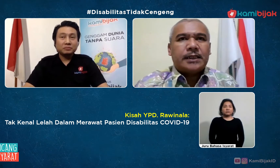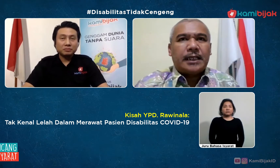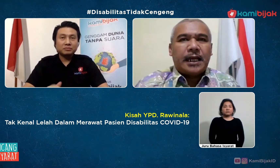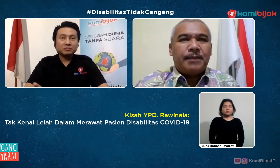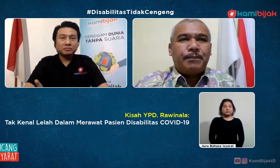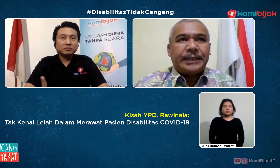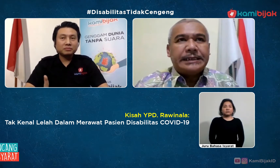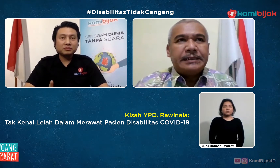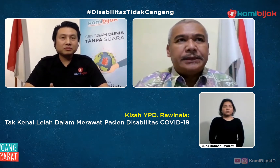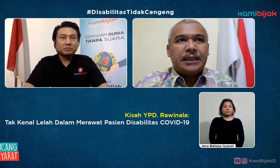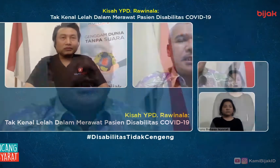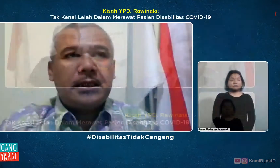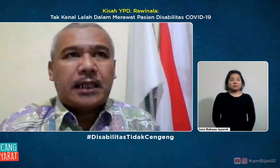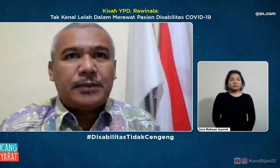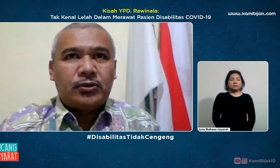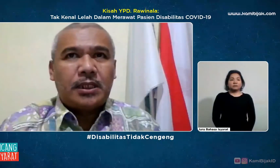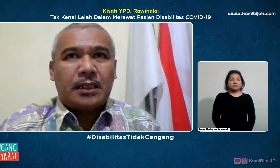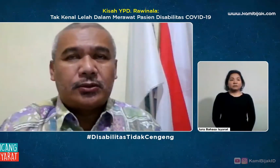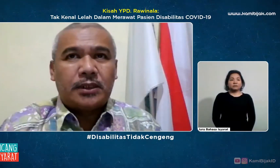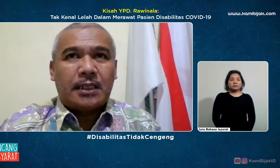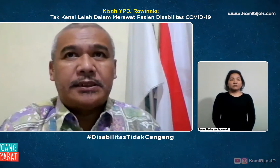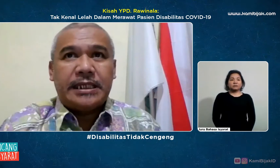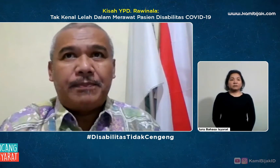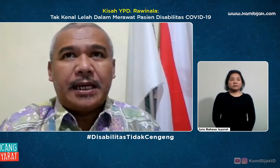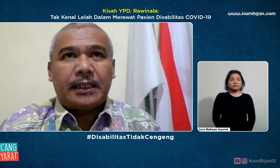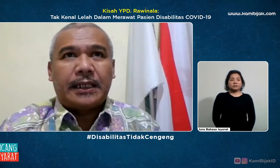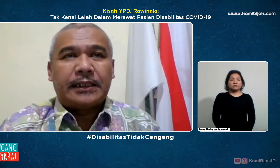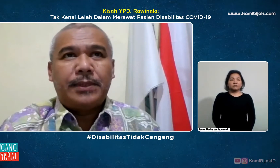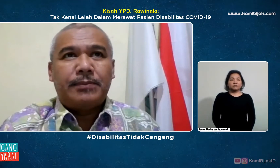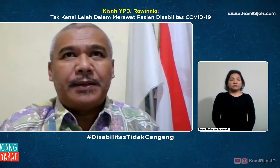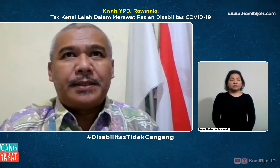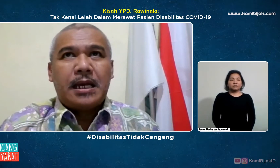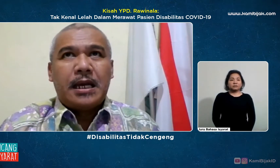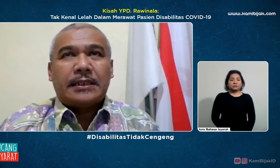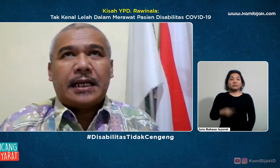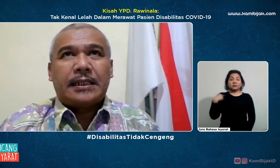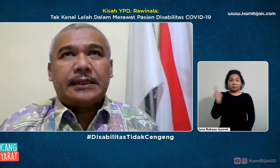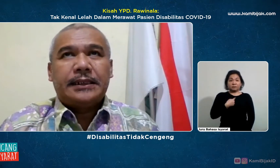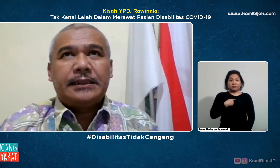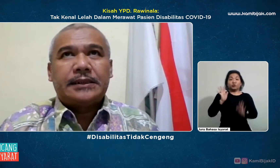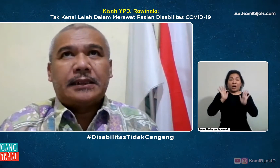Kalau sejarah prinsipnya kami sudah siap ya karena memang anak-anak ini.